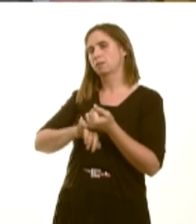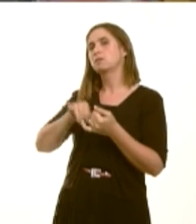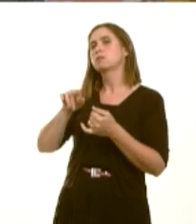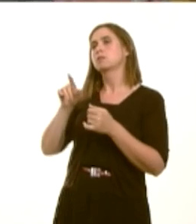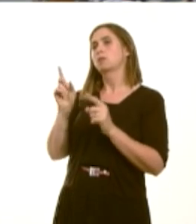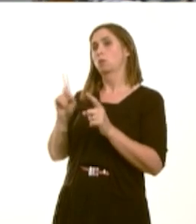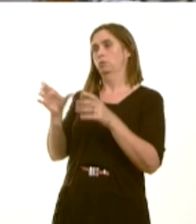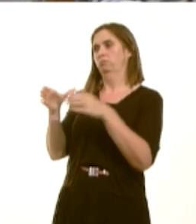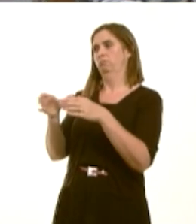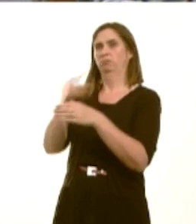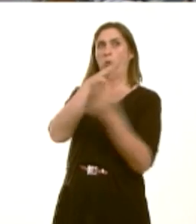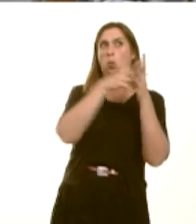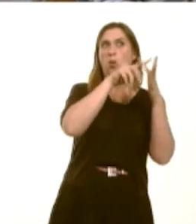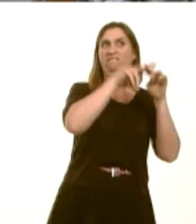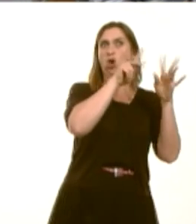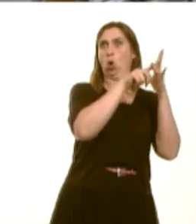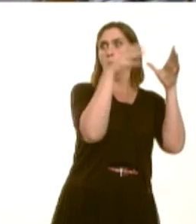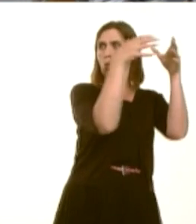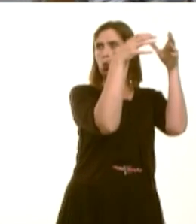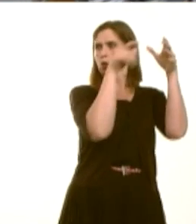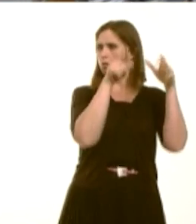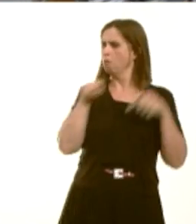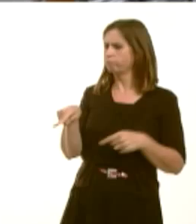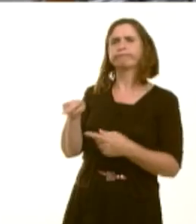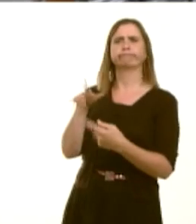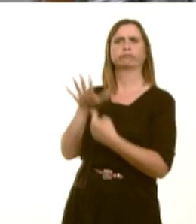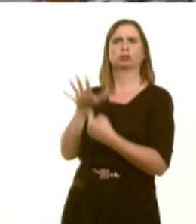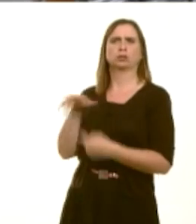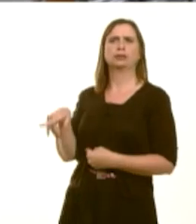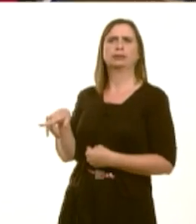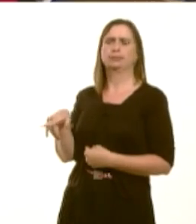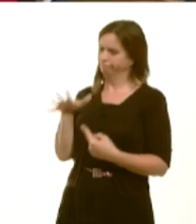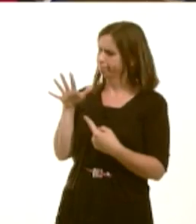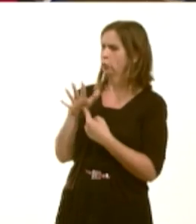wrth gwrs, at sicrhau bod hwn yn symud ymlaen, yn Ùl y cynllun busnes.